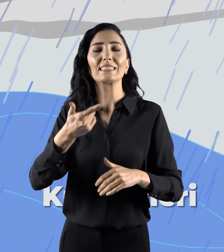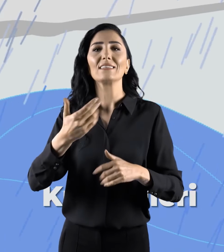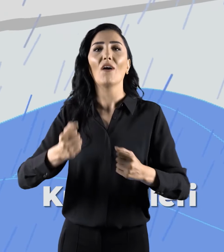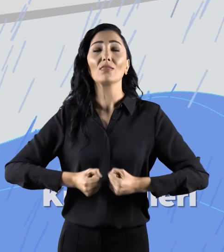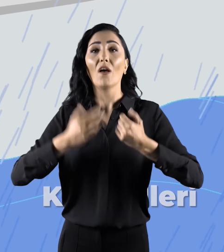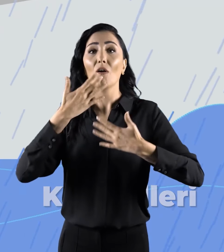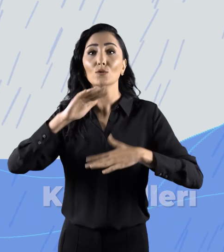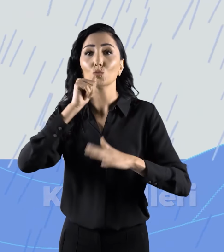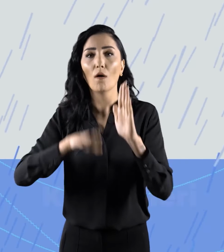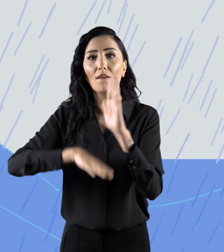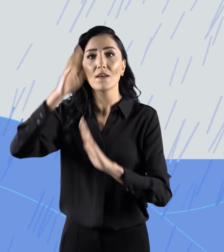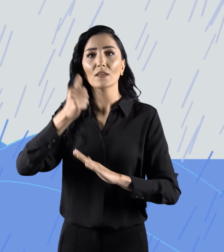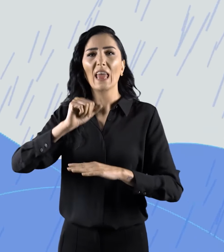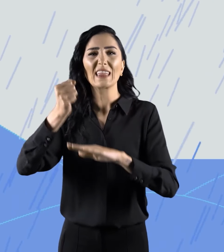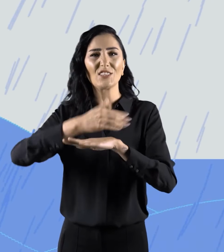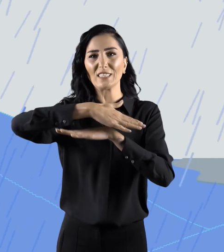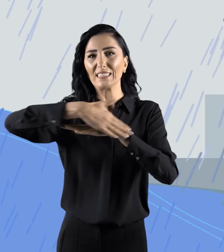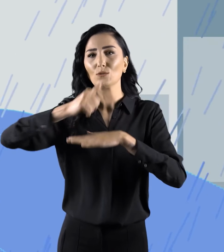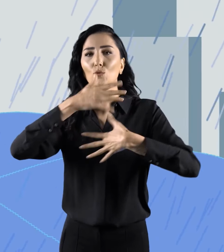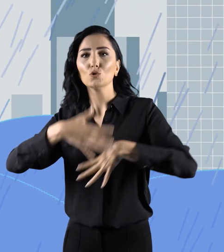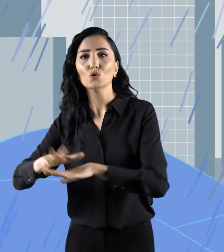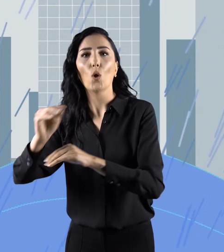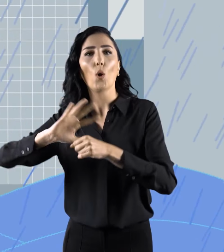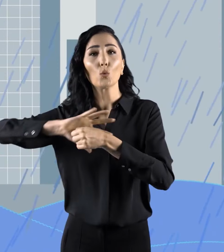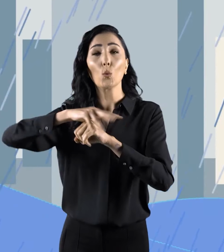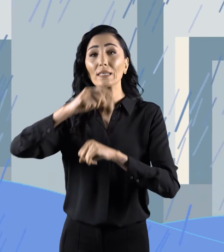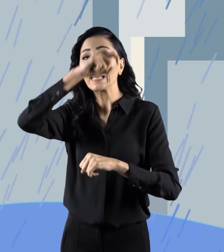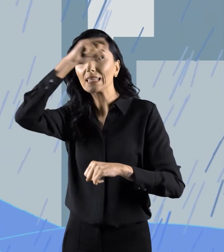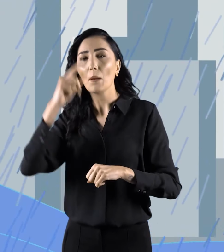deniz ve okyanus seviyelerindeki su artışı ile birlikte kıyı selleri meydana gelir.